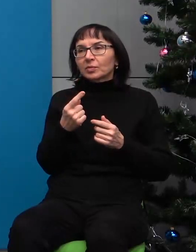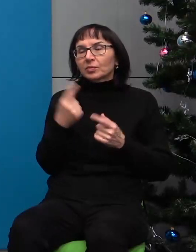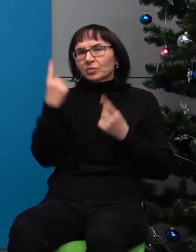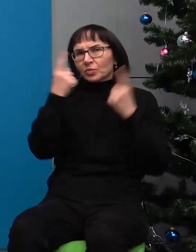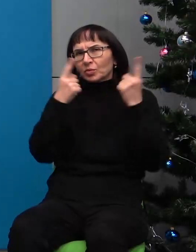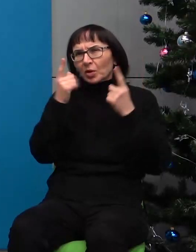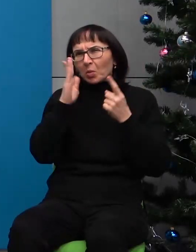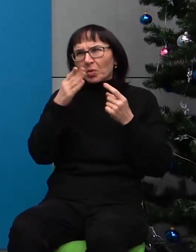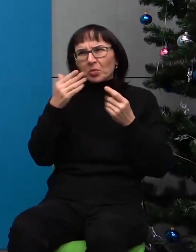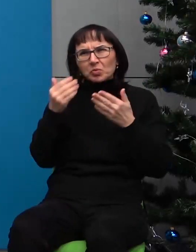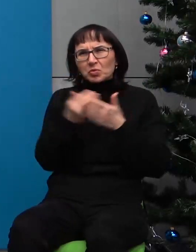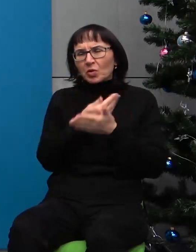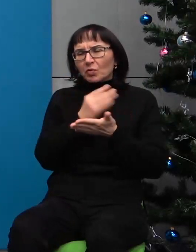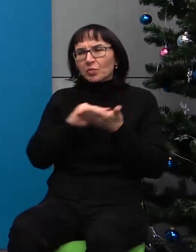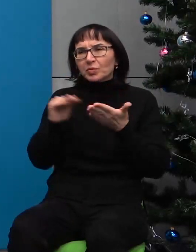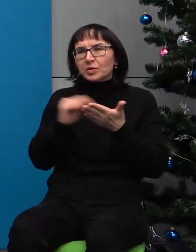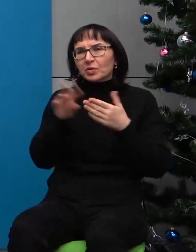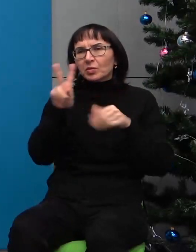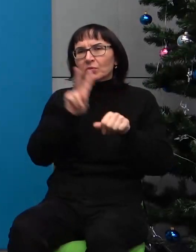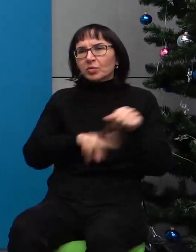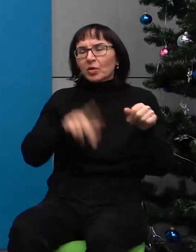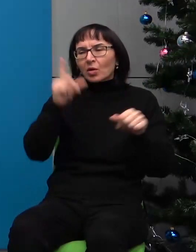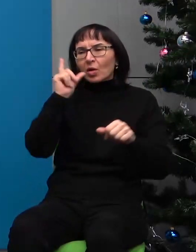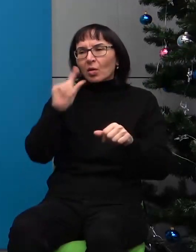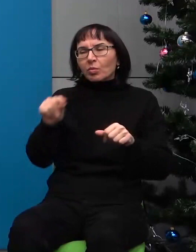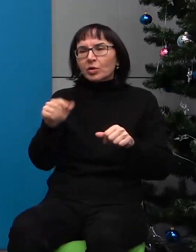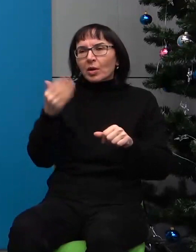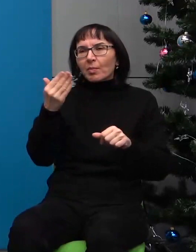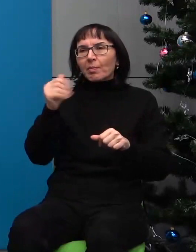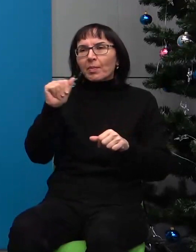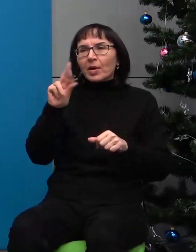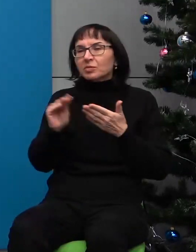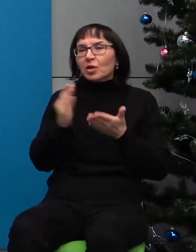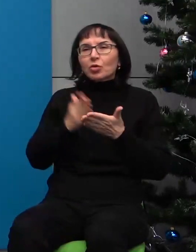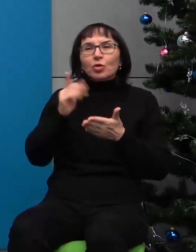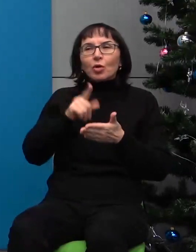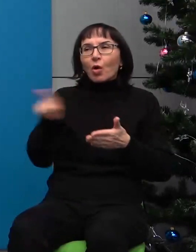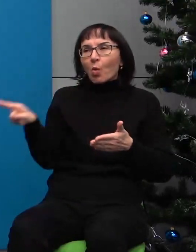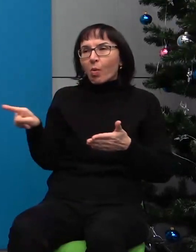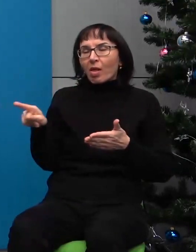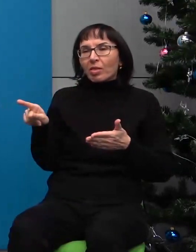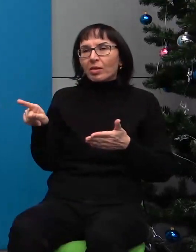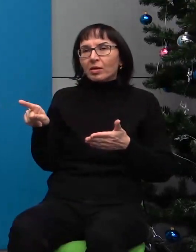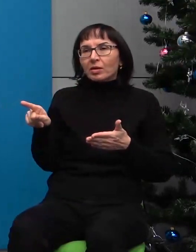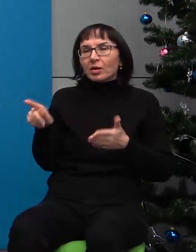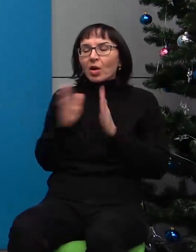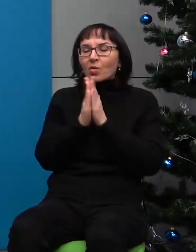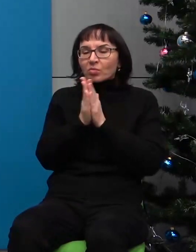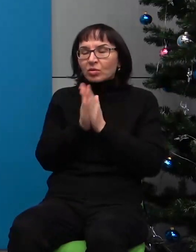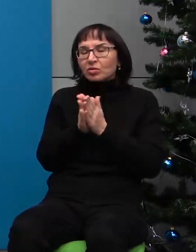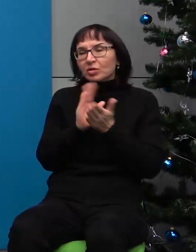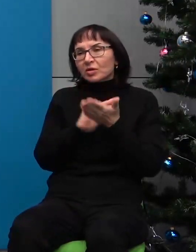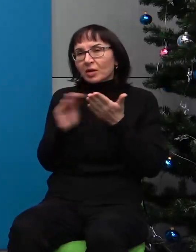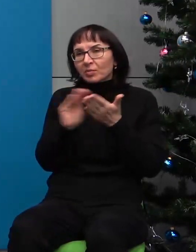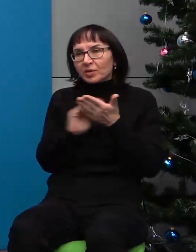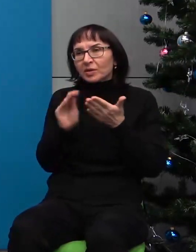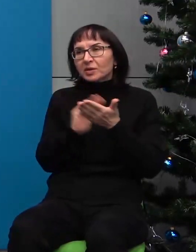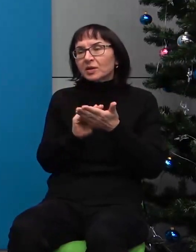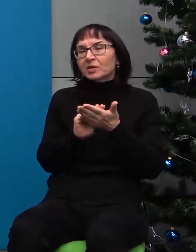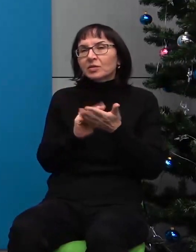I poszedłem do Samarginesy do pani Hani. Ja trzy parę butów zdarłem chodząc po prostu po tych wydawnictwach.